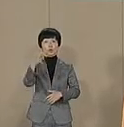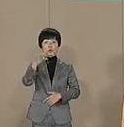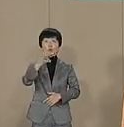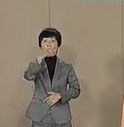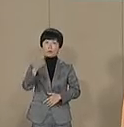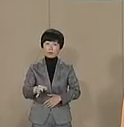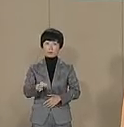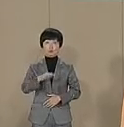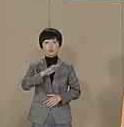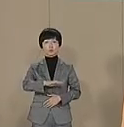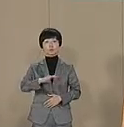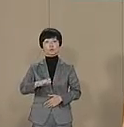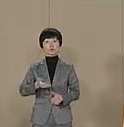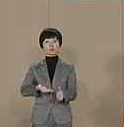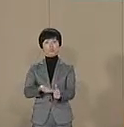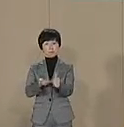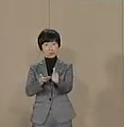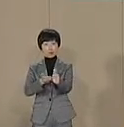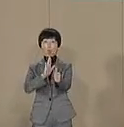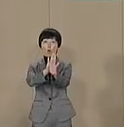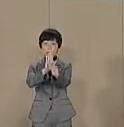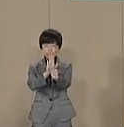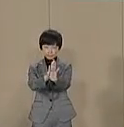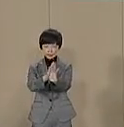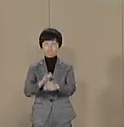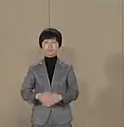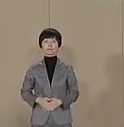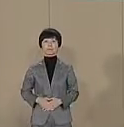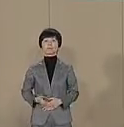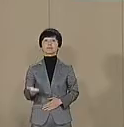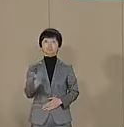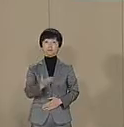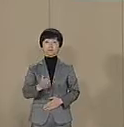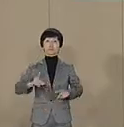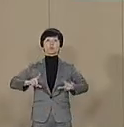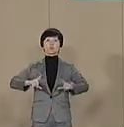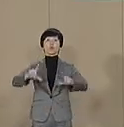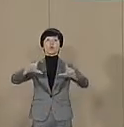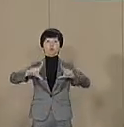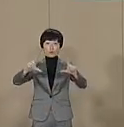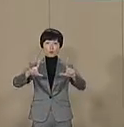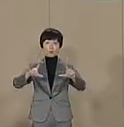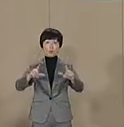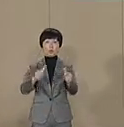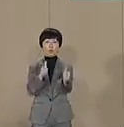子育てを応援します (笠井) 次は 東京の日本共産党の副責任者 〔靴音〕 東京の日本共産党の副責任者